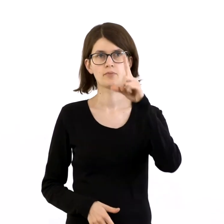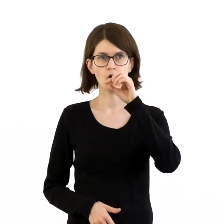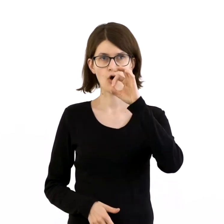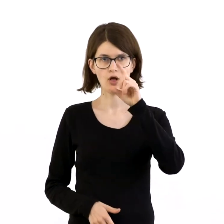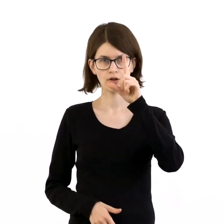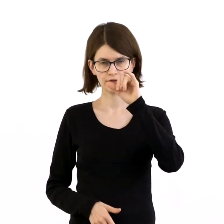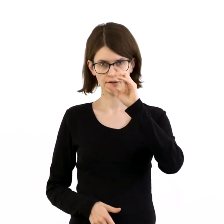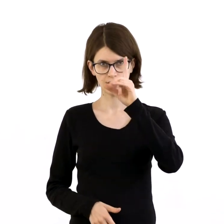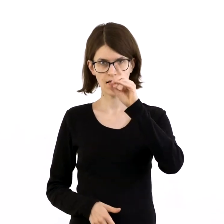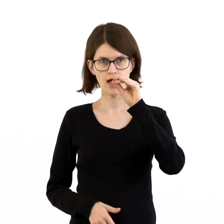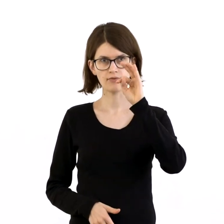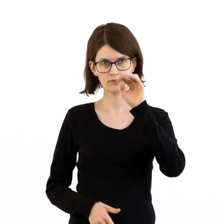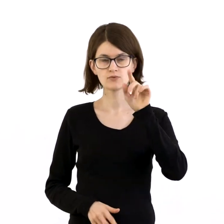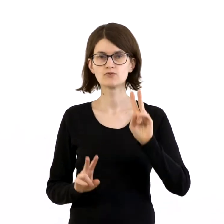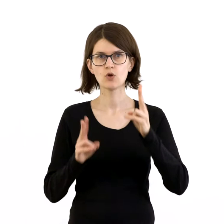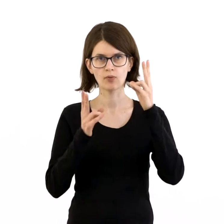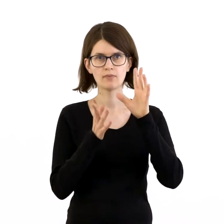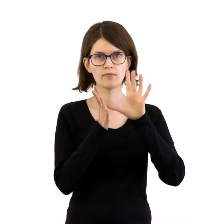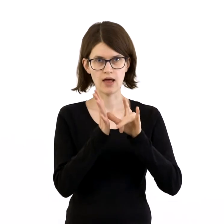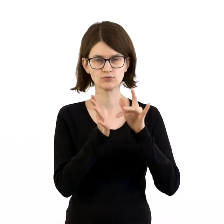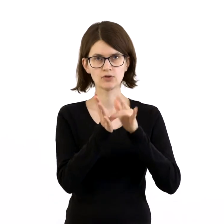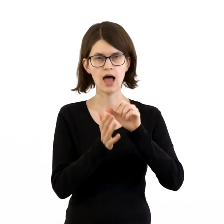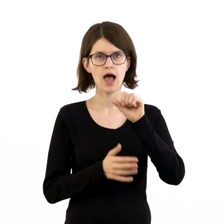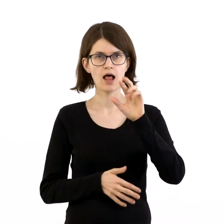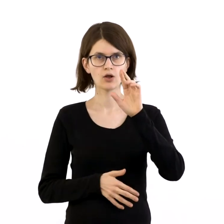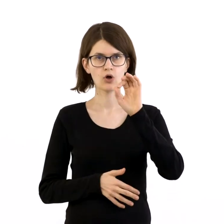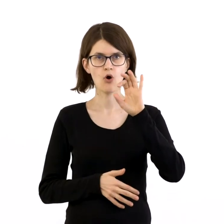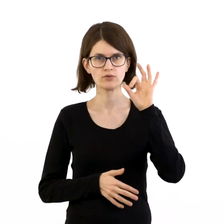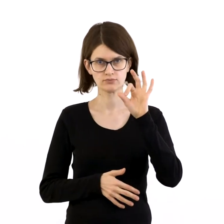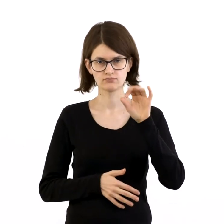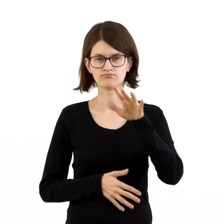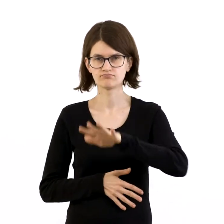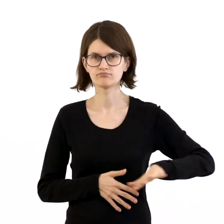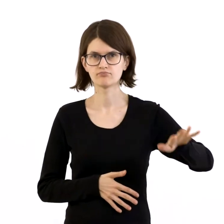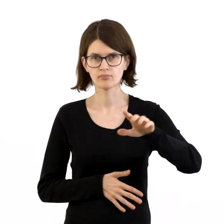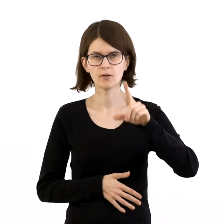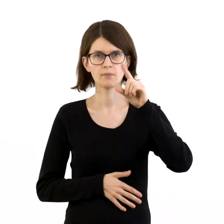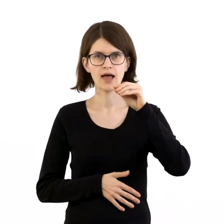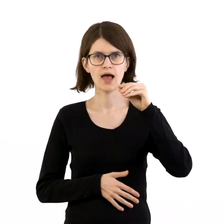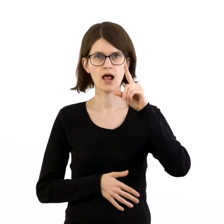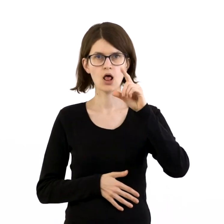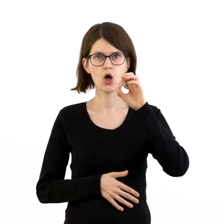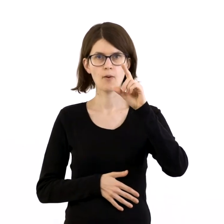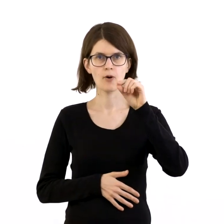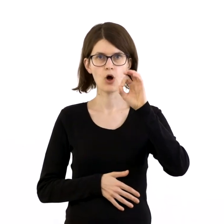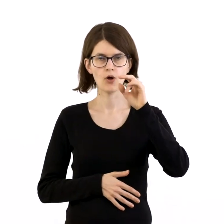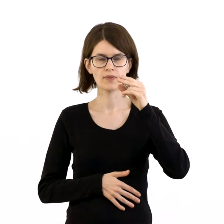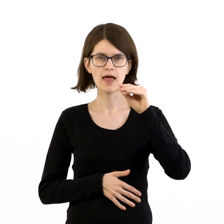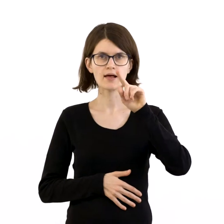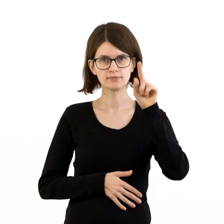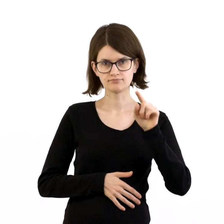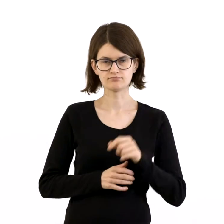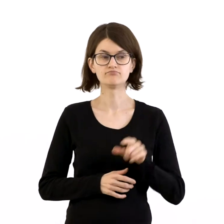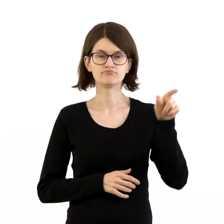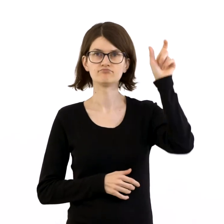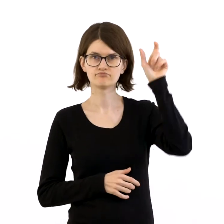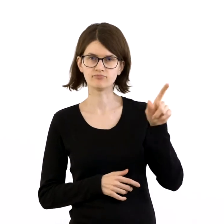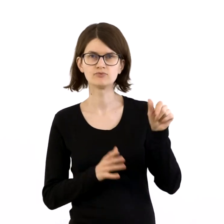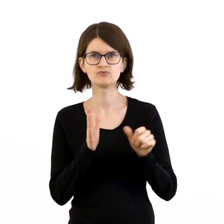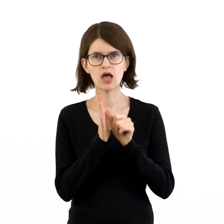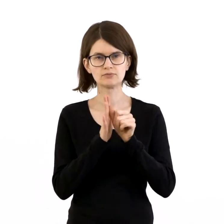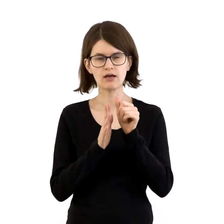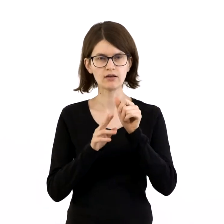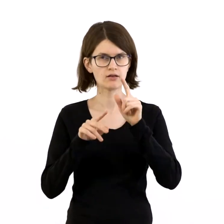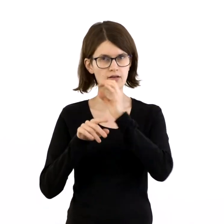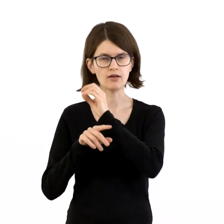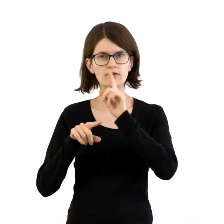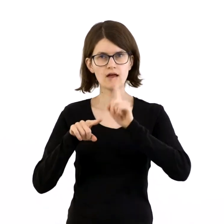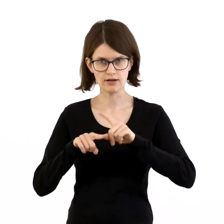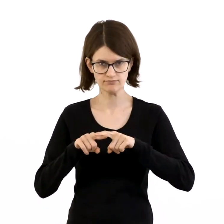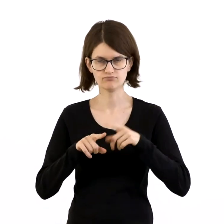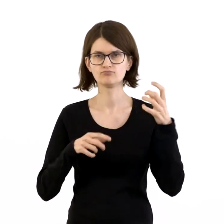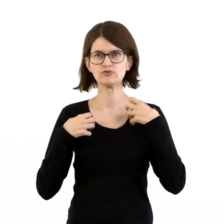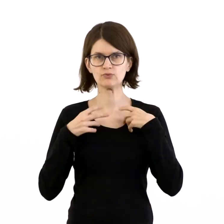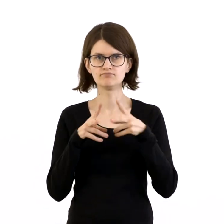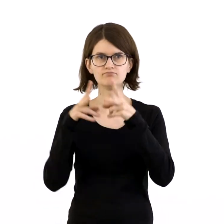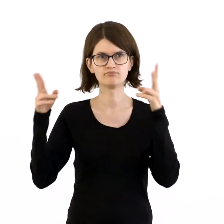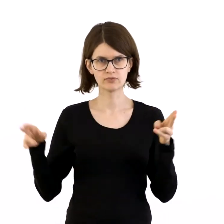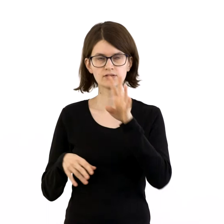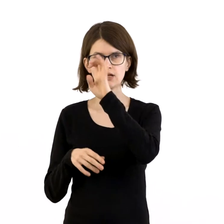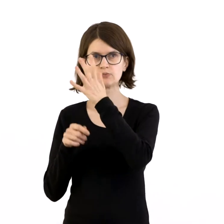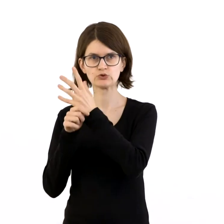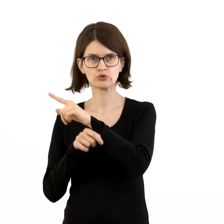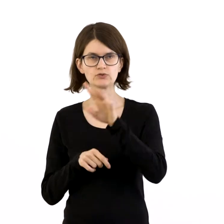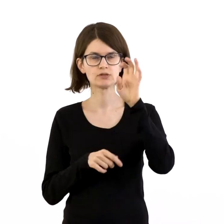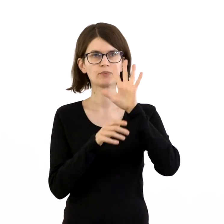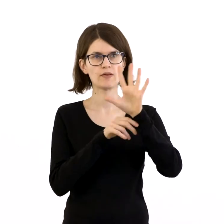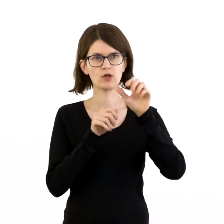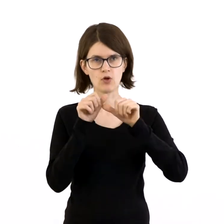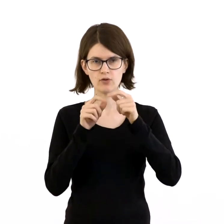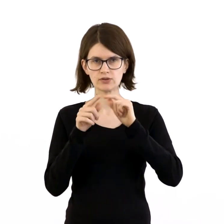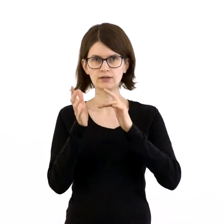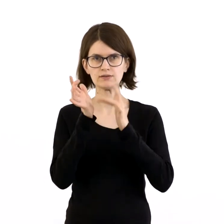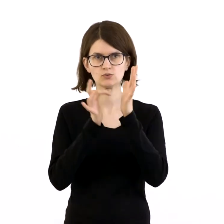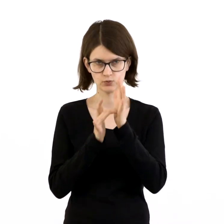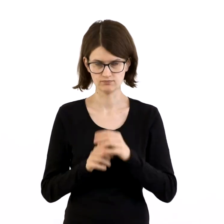Poliklet z Argos był rzeźbiarzem greckim pochodzącym z miasta Argos na Peloponezie, żył w latach 450-415 p.n.e.